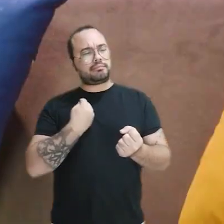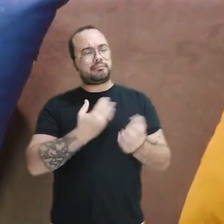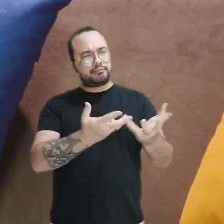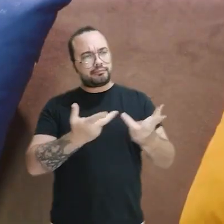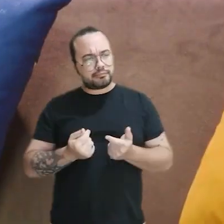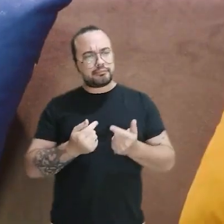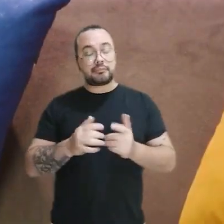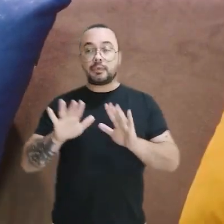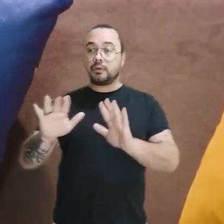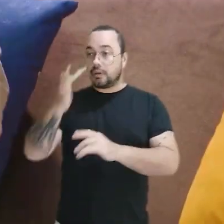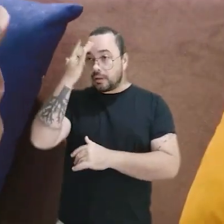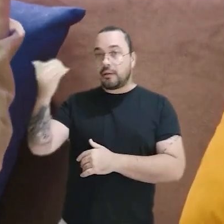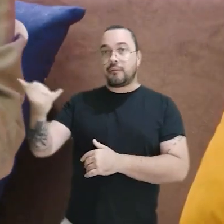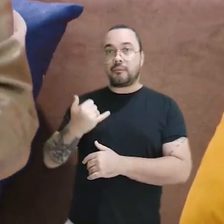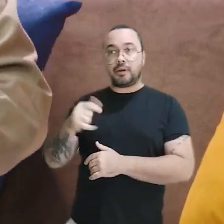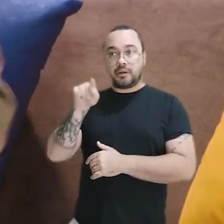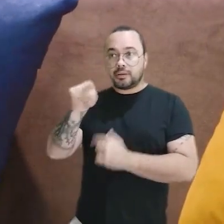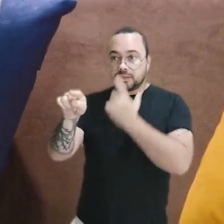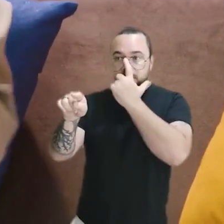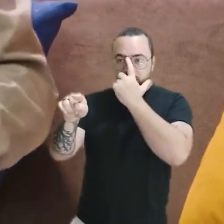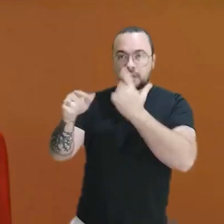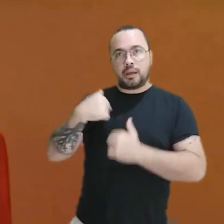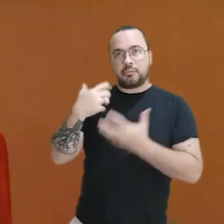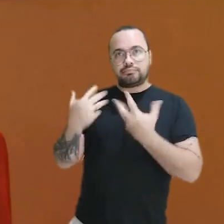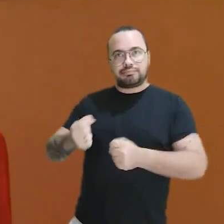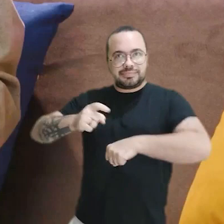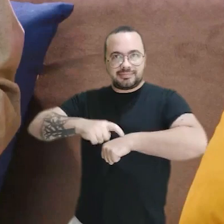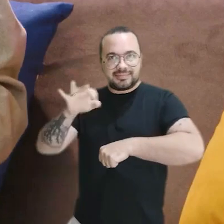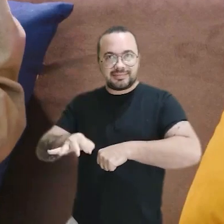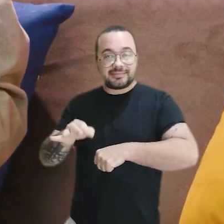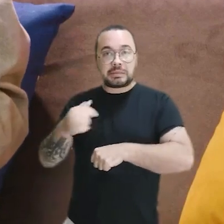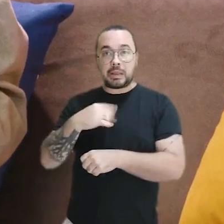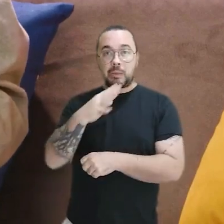Mano, na hora que falaram que era tu, eu falei: "Não, já vou, não...". Se eu conheço a pessoa, é meu brother,